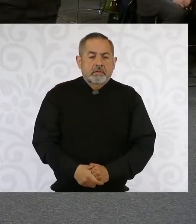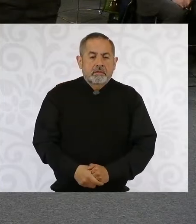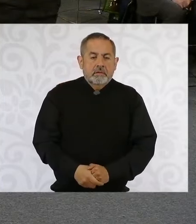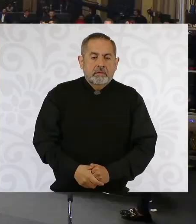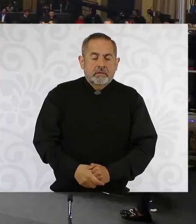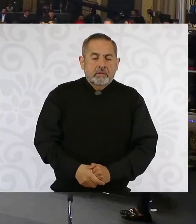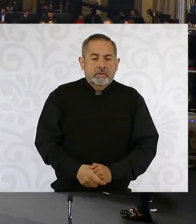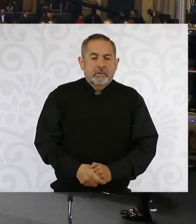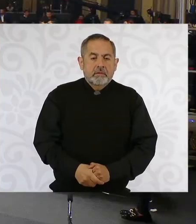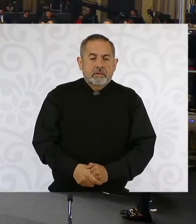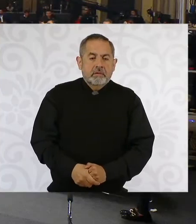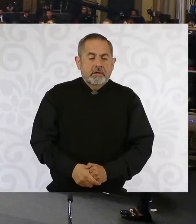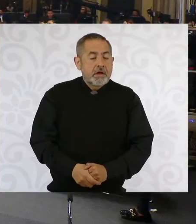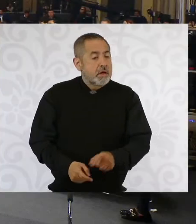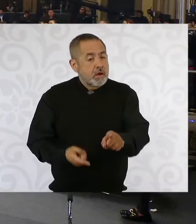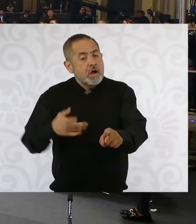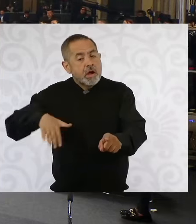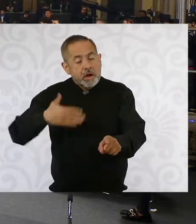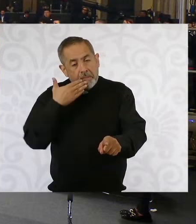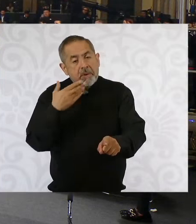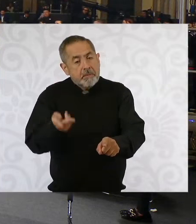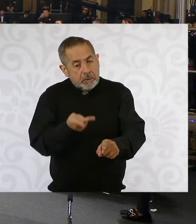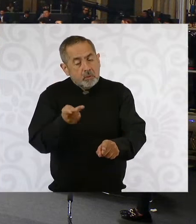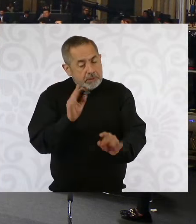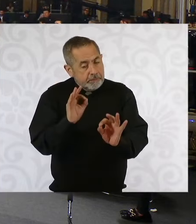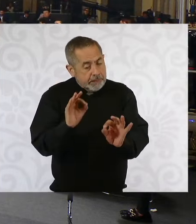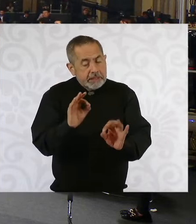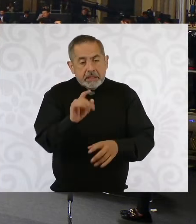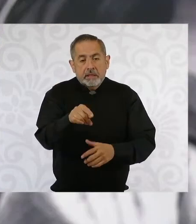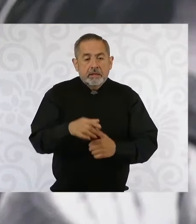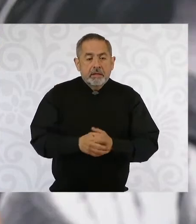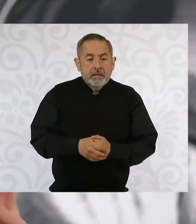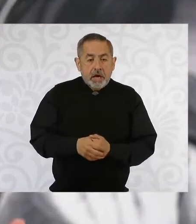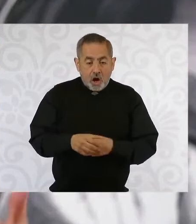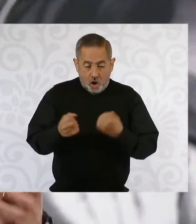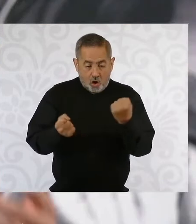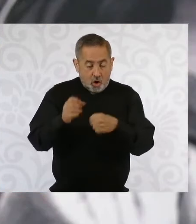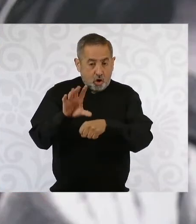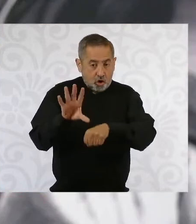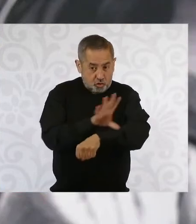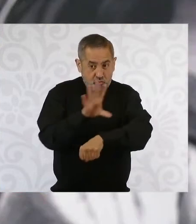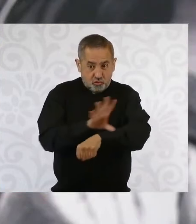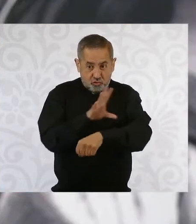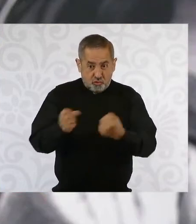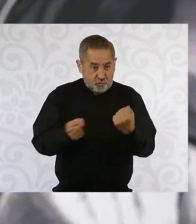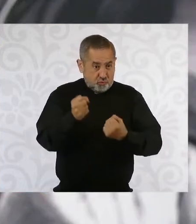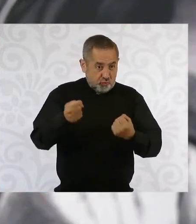muy buena pregunta la movilidad eléctrica es una manera muy elocuente muy clara de reducir